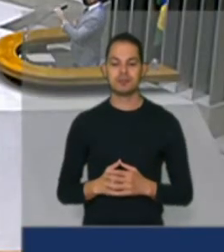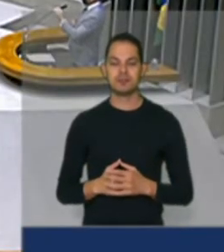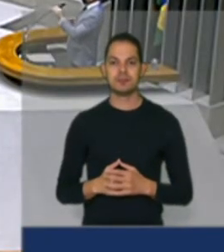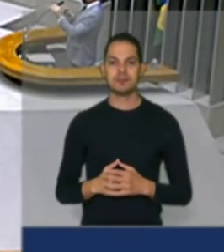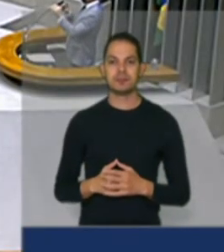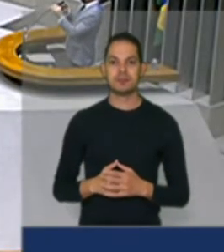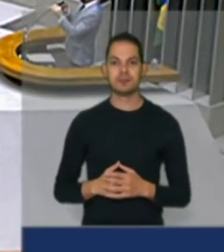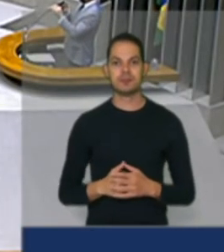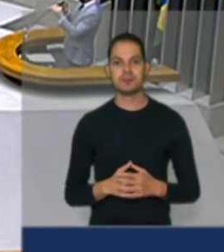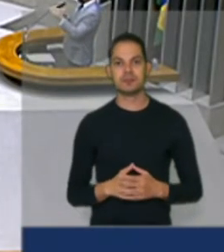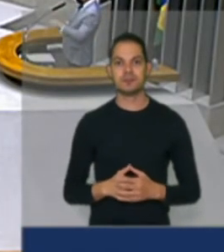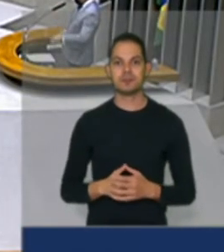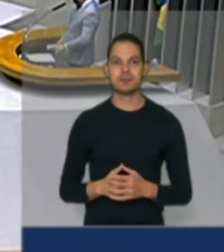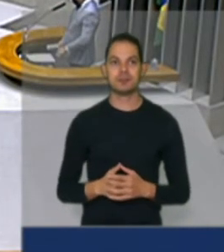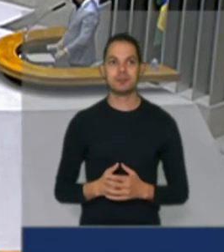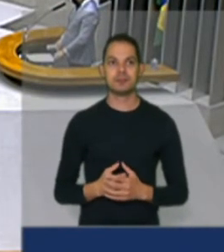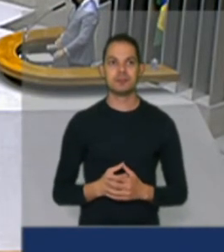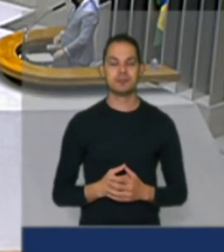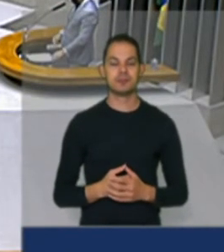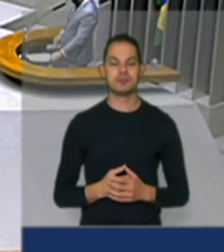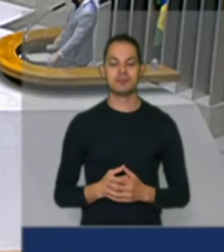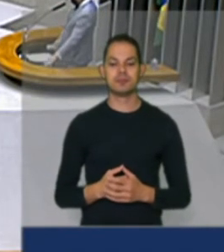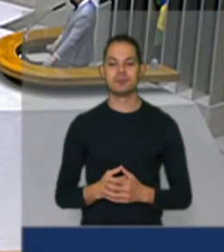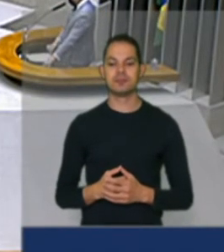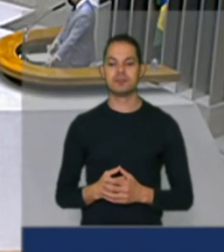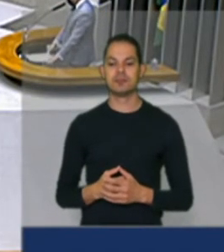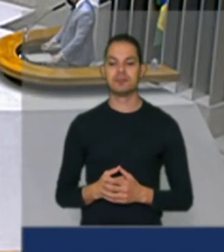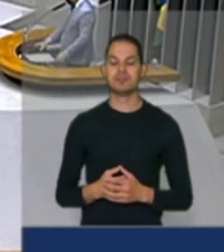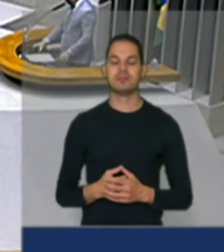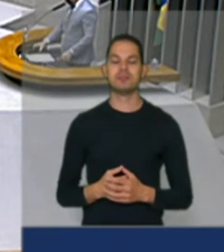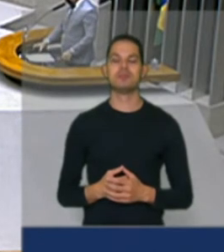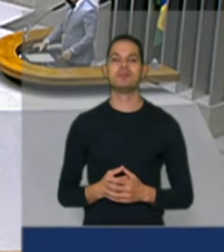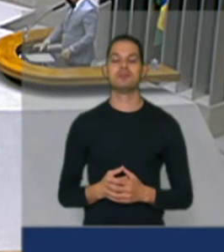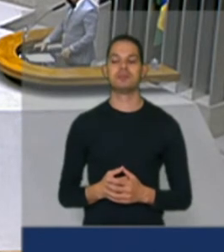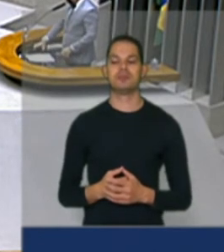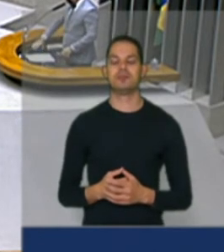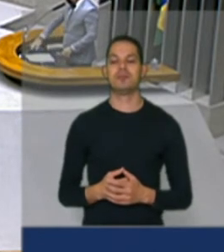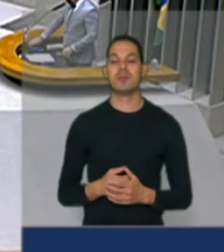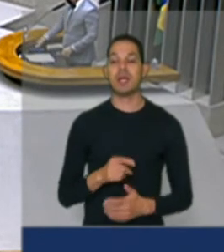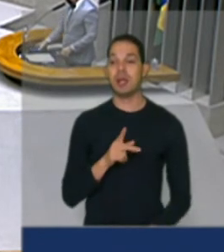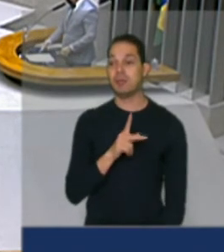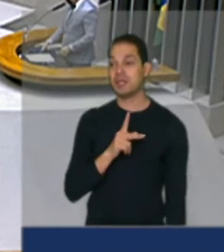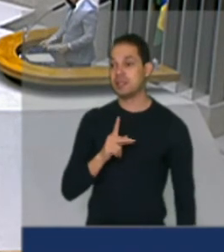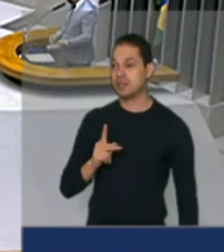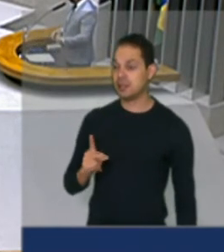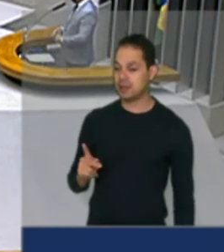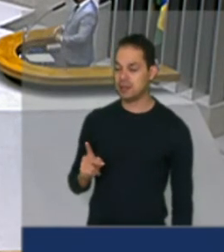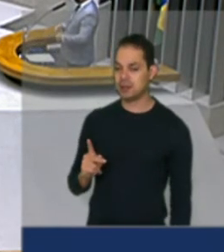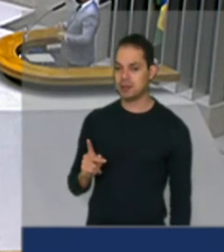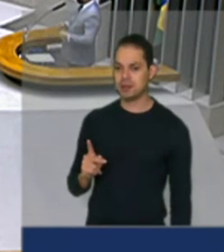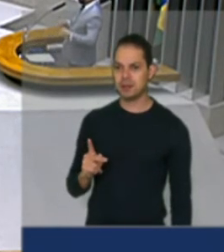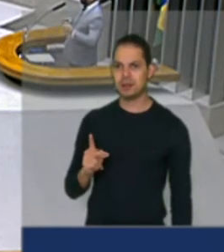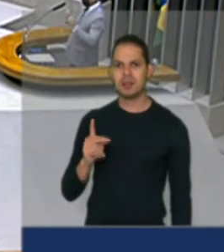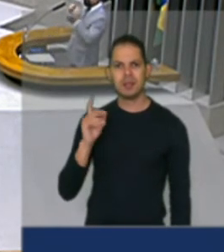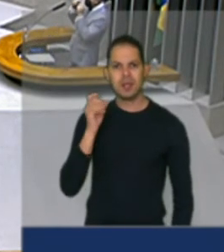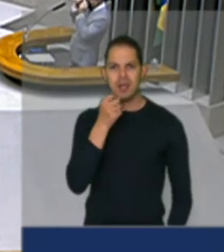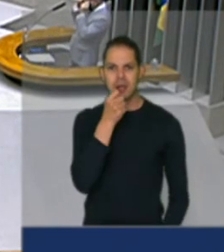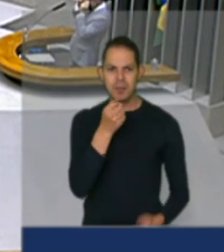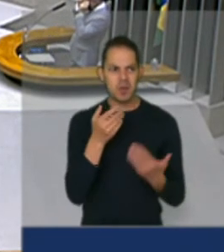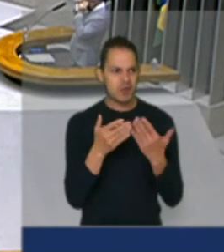ALINE . [DEPUTADA]: SENHOR PRESIDENTE-- [PRESIDENTE]: EU ESTOU OUVINDO ALGUM MICROFONE ABERTO, SERIA ALGUMA DEPUTADA.